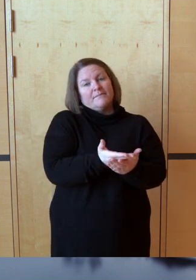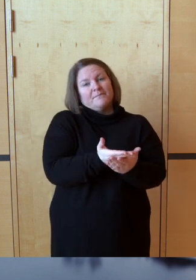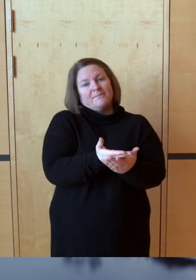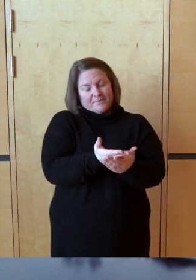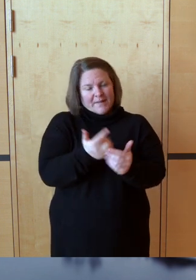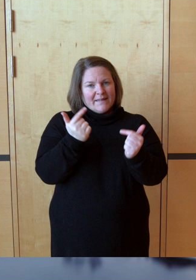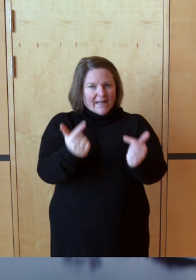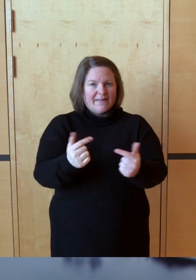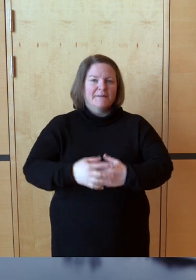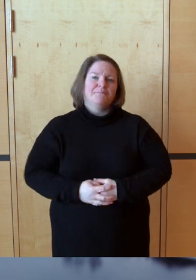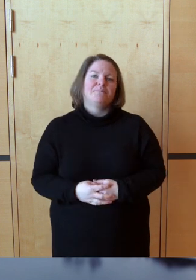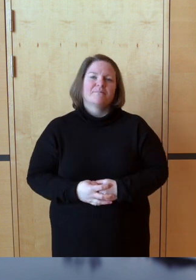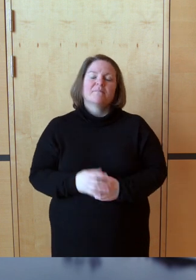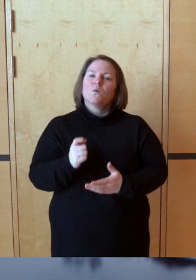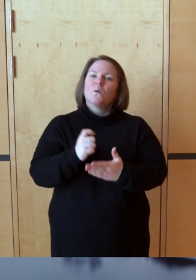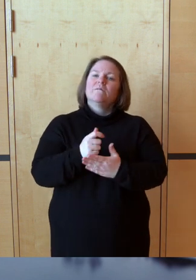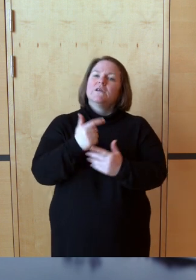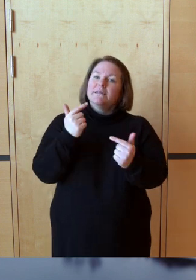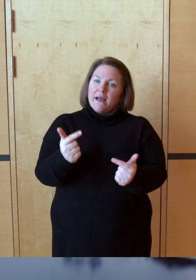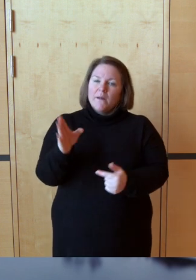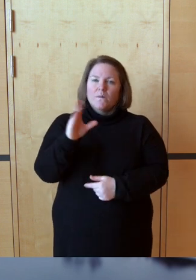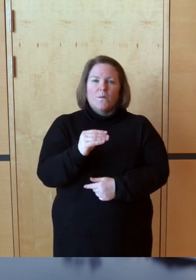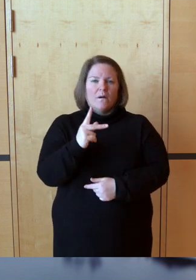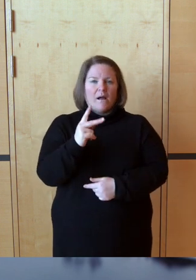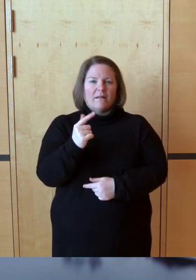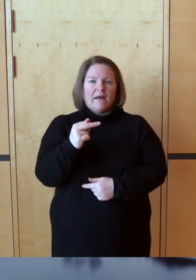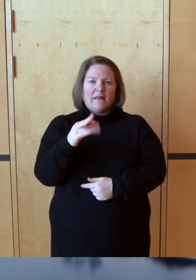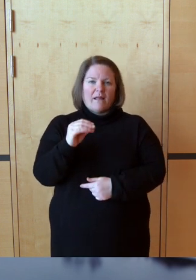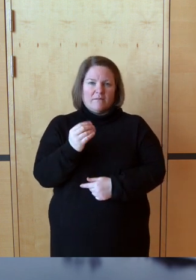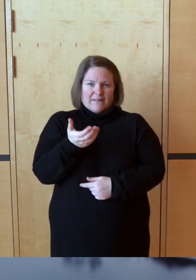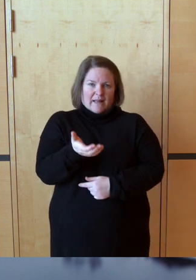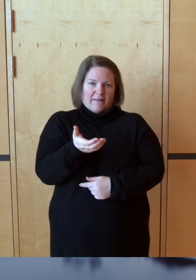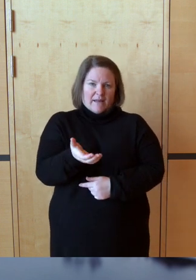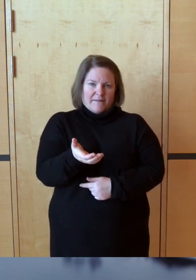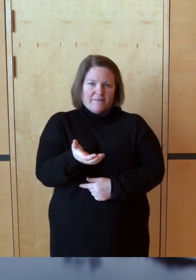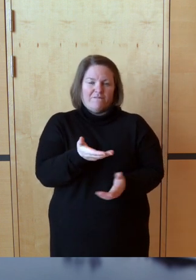Tack för mig Tack ska du ha då har vi Katarina Larsson Centerpartiet där det står sperman Varsågod